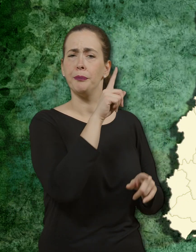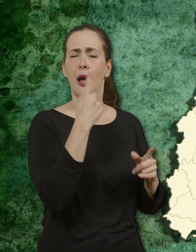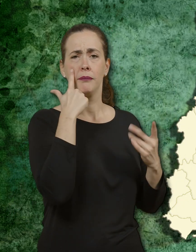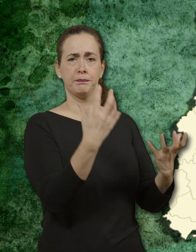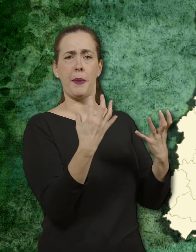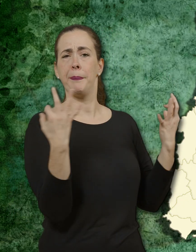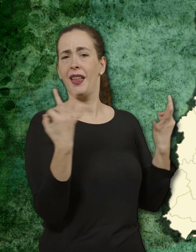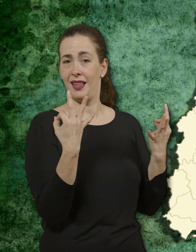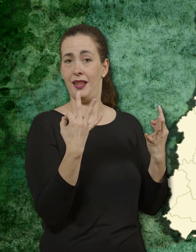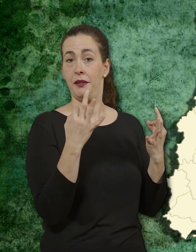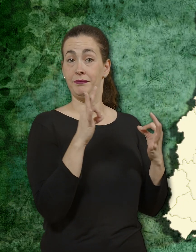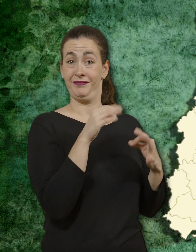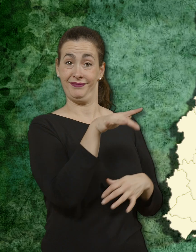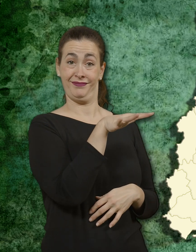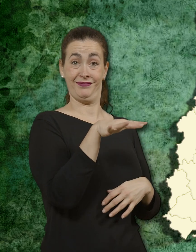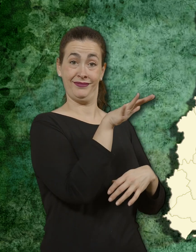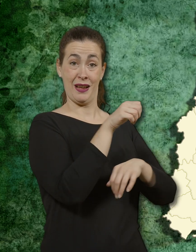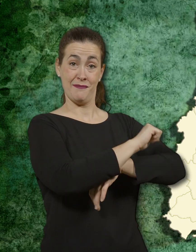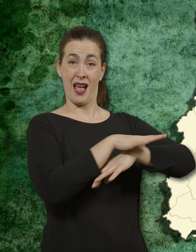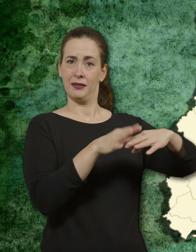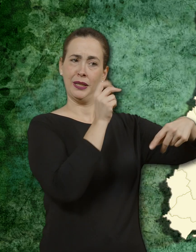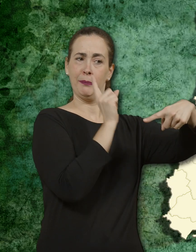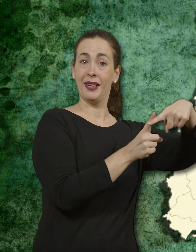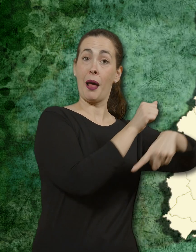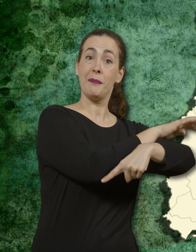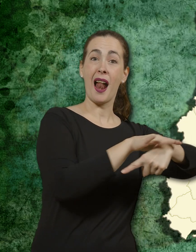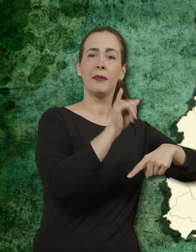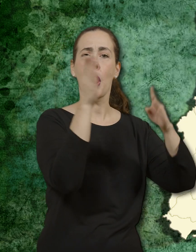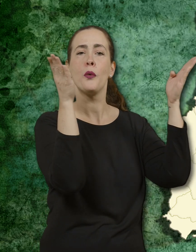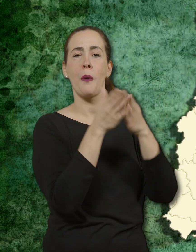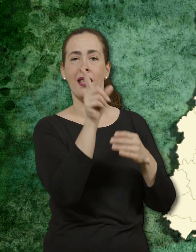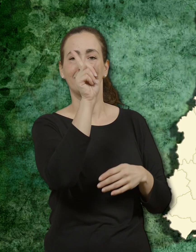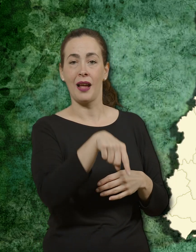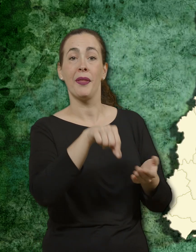Destacat: A cavall entre el Maresme, el Vallès i la ciutat de Barcelona,